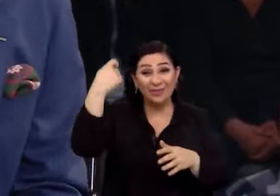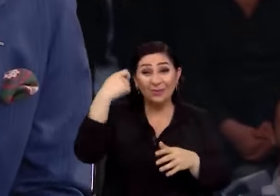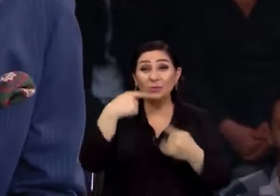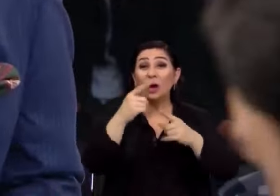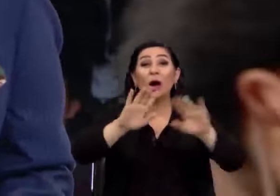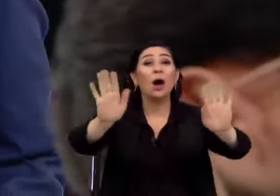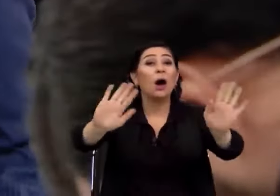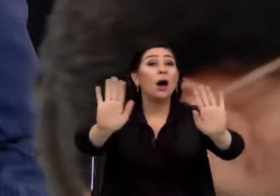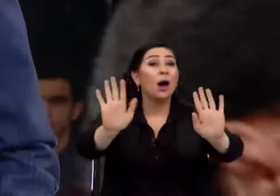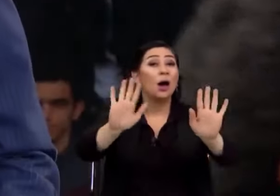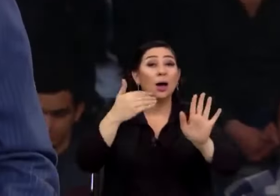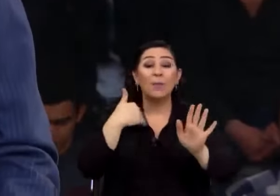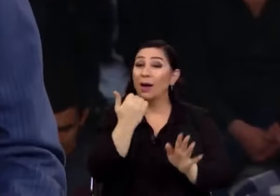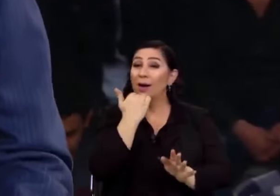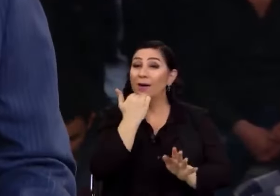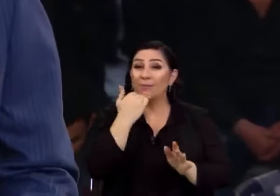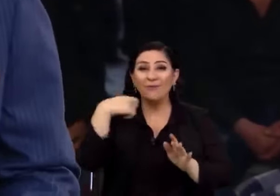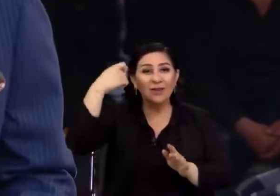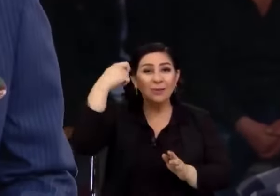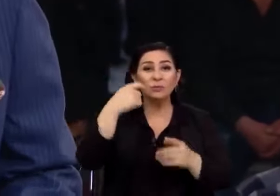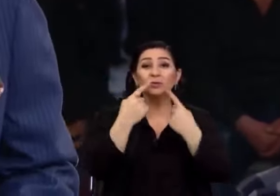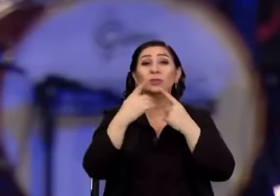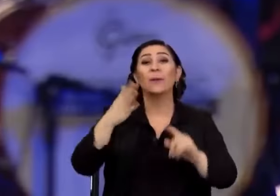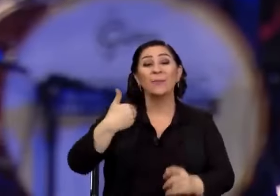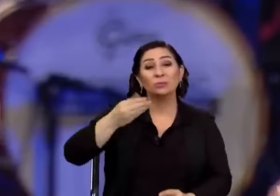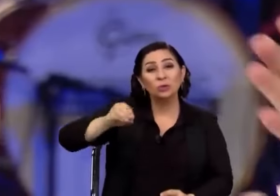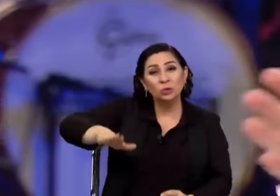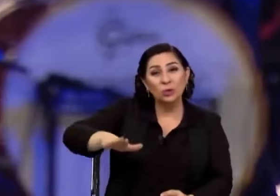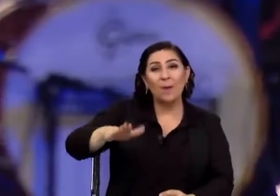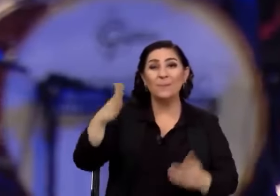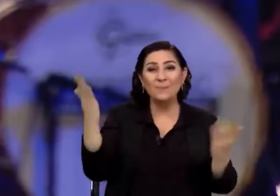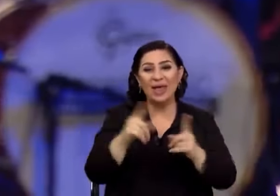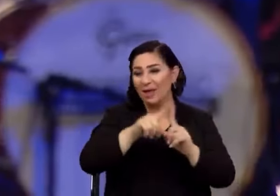hayır ben erotik filmleri kastetmedim Benim çocukluğumdan beri iki Film Birden